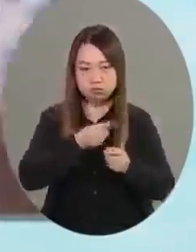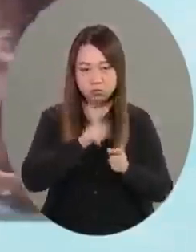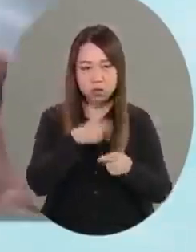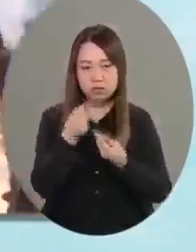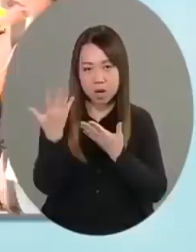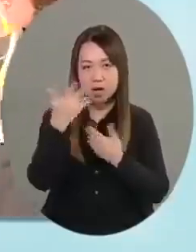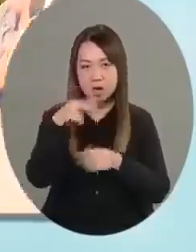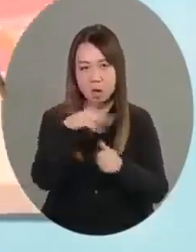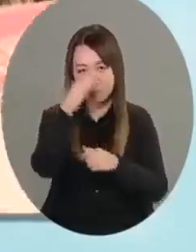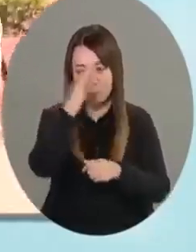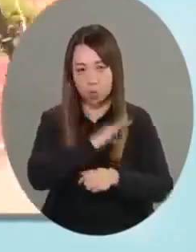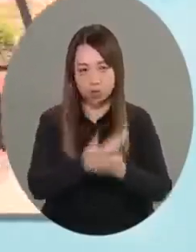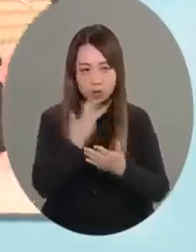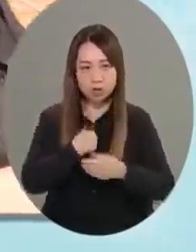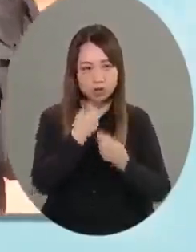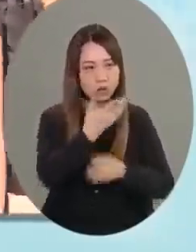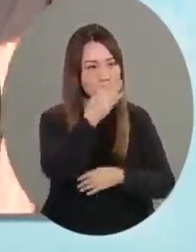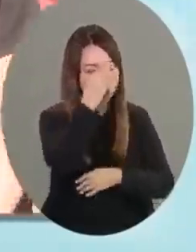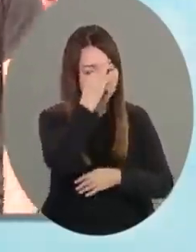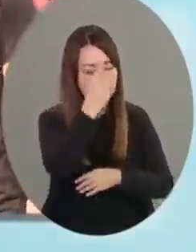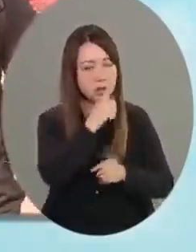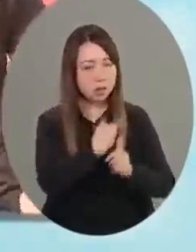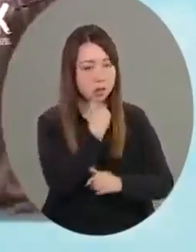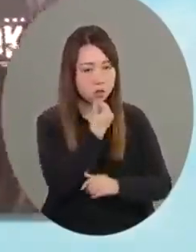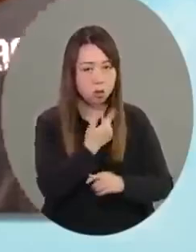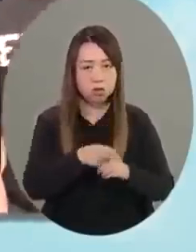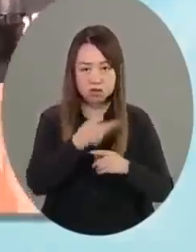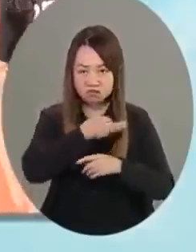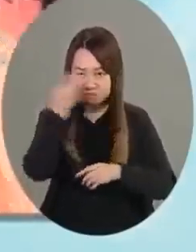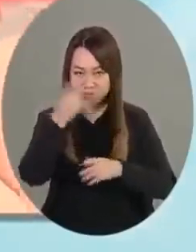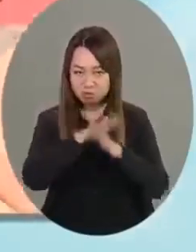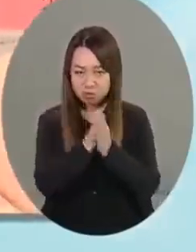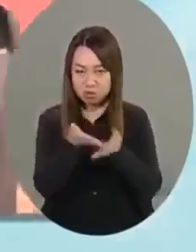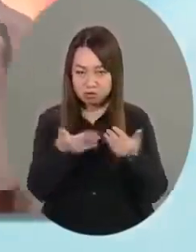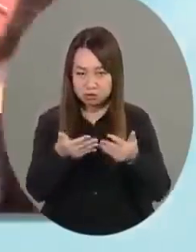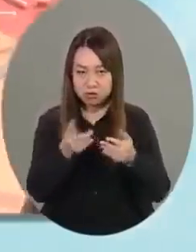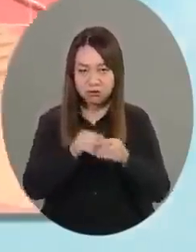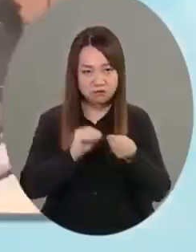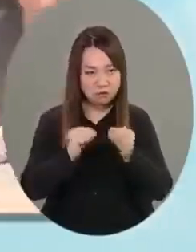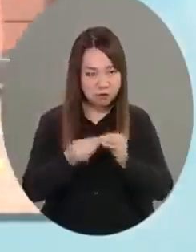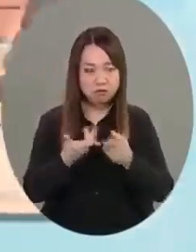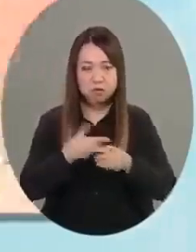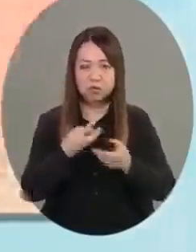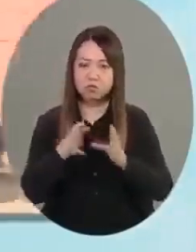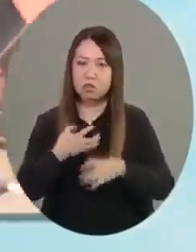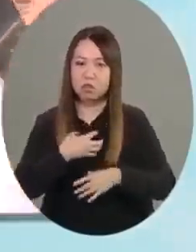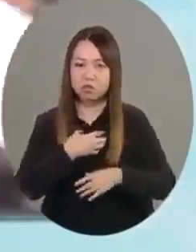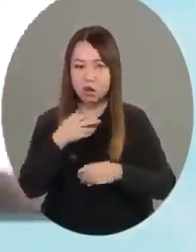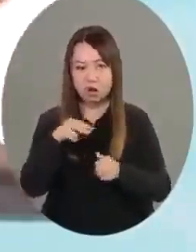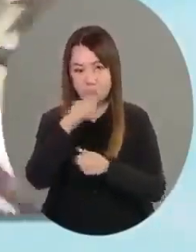也都必须先向警方投诉 考虑到要审视的事件规模及复杂性 小组认为监警会需要达到